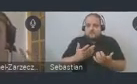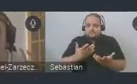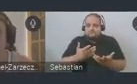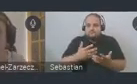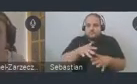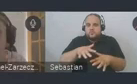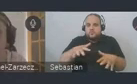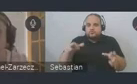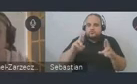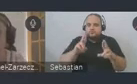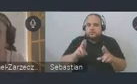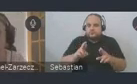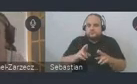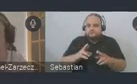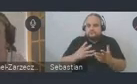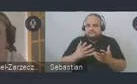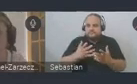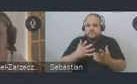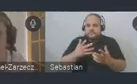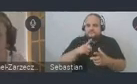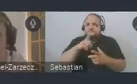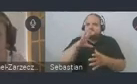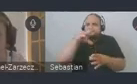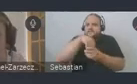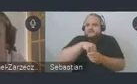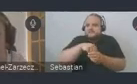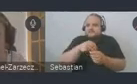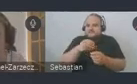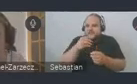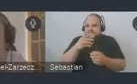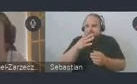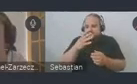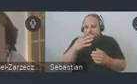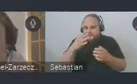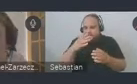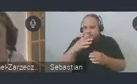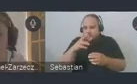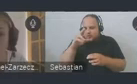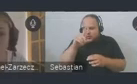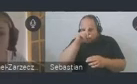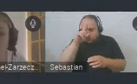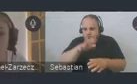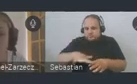to mnóstwo rzeczy związanych z różnymi obszarami naszego życia społecznego mnie omija,